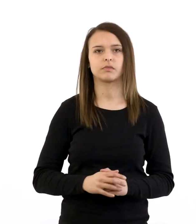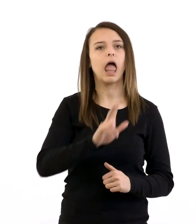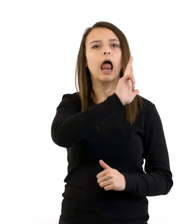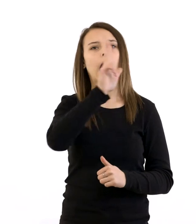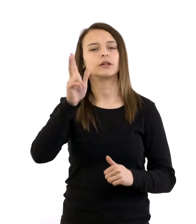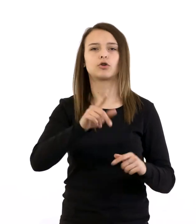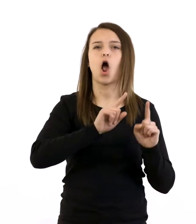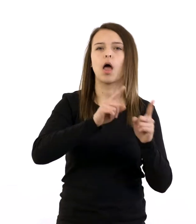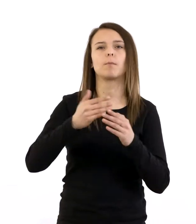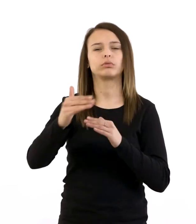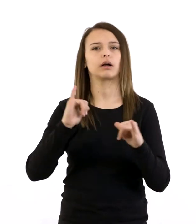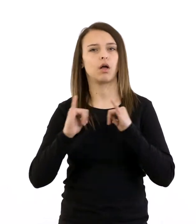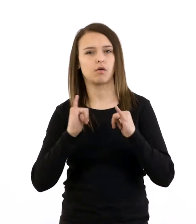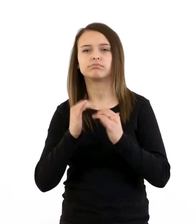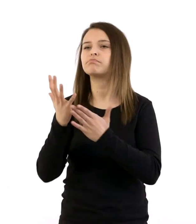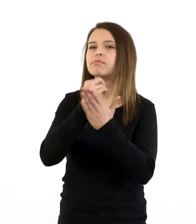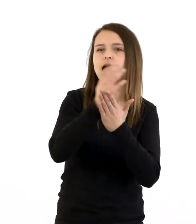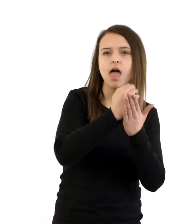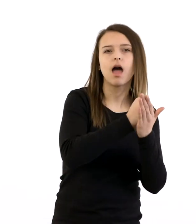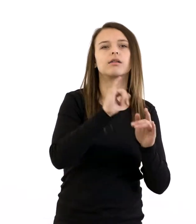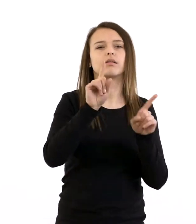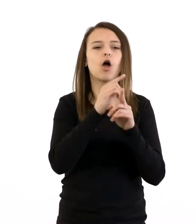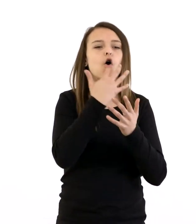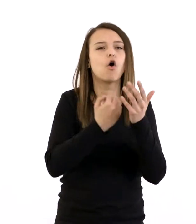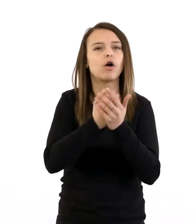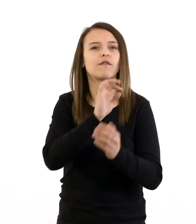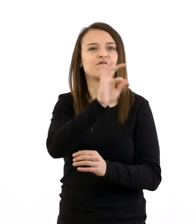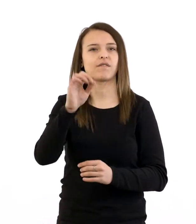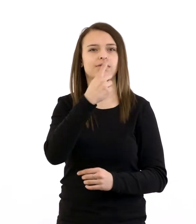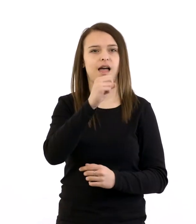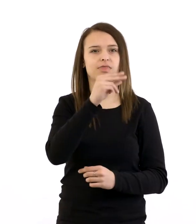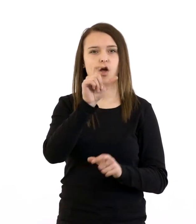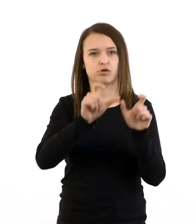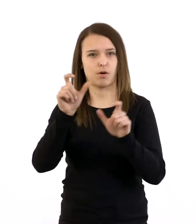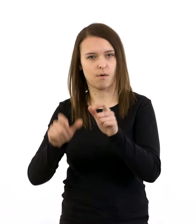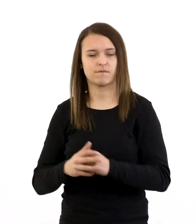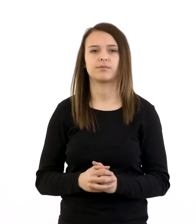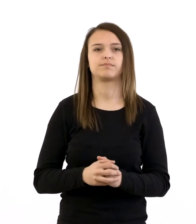Każda organizacja pozarządowa zbiera i przetwarza dane osobowe.